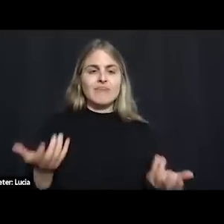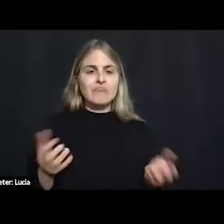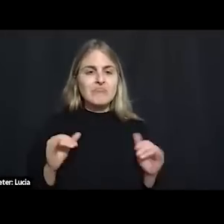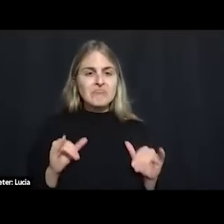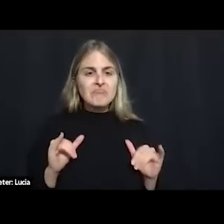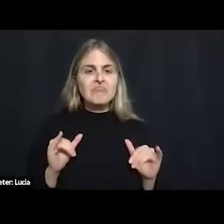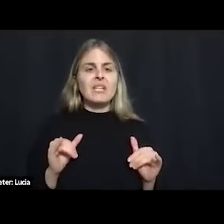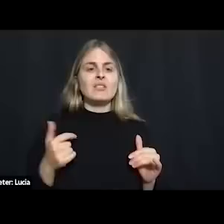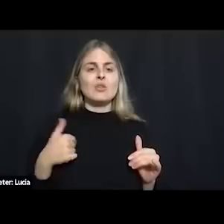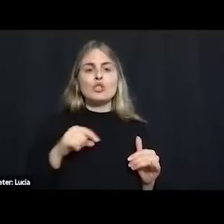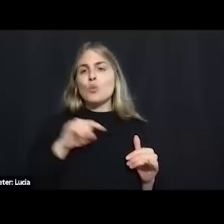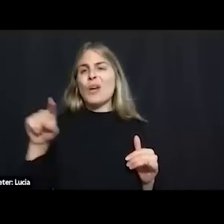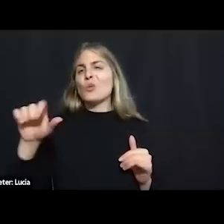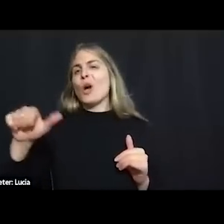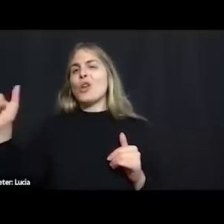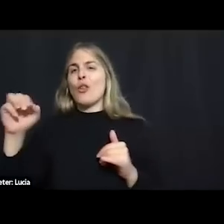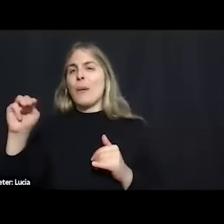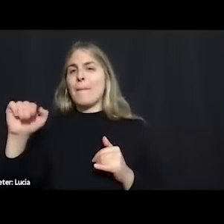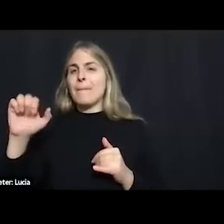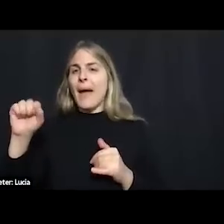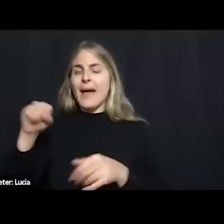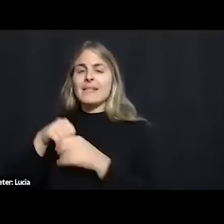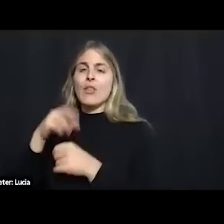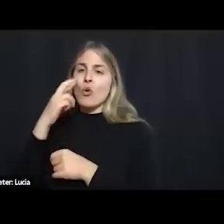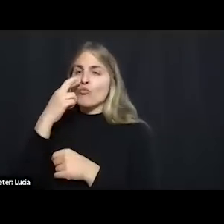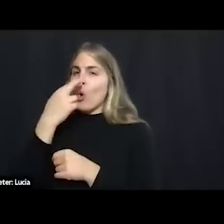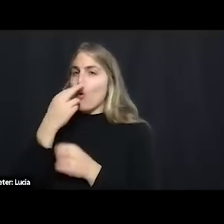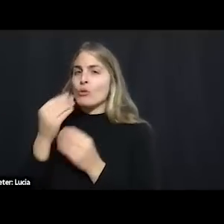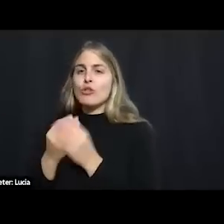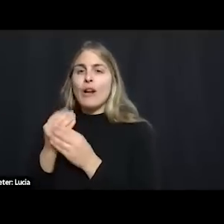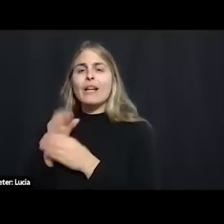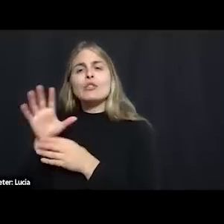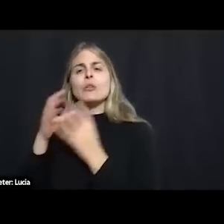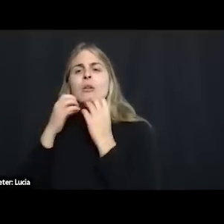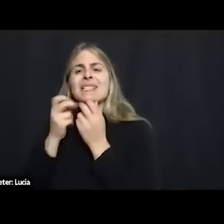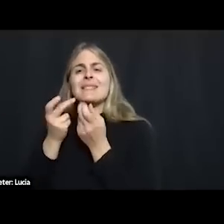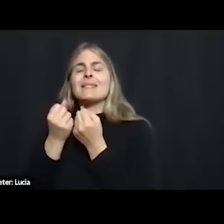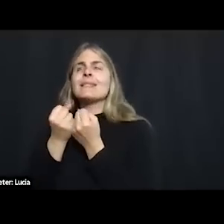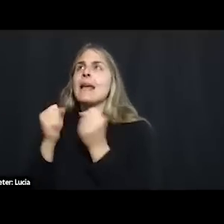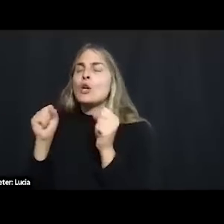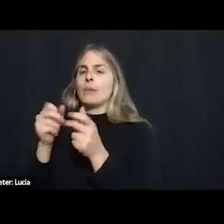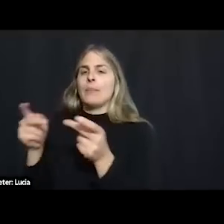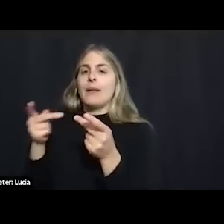en un jardín de rosas, que describió como su pequeño lugar sagrado donde puede ir a Dios cuando hay momentos en que la gente la hace irse